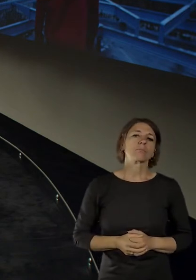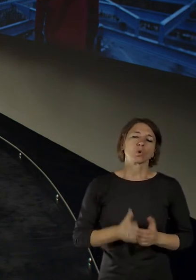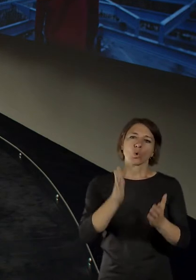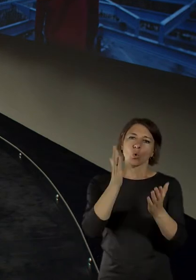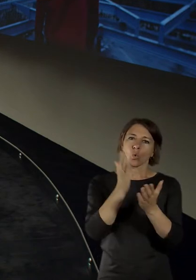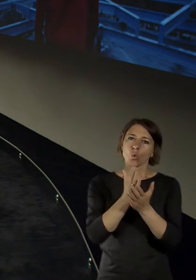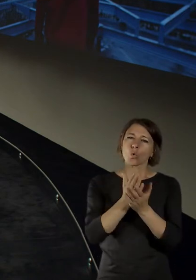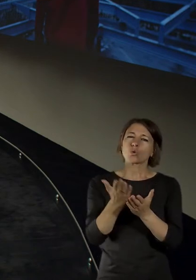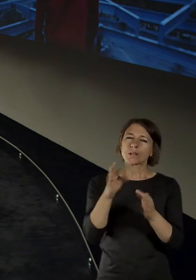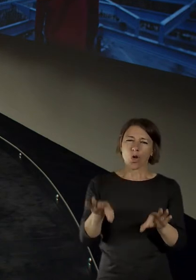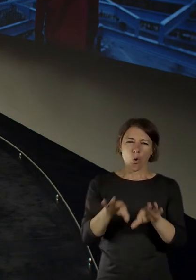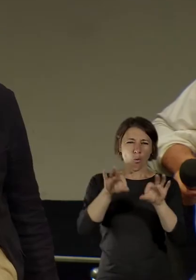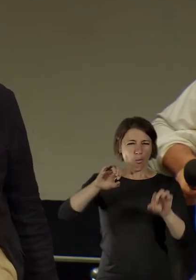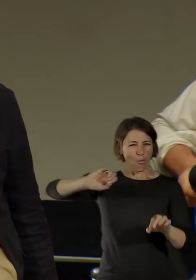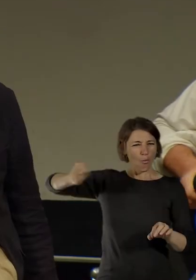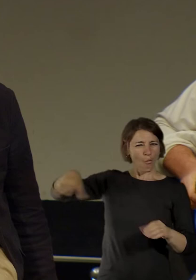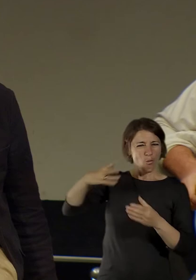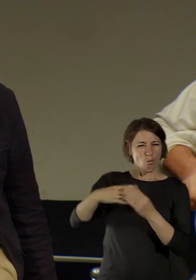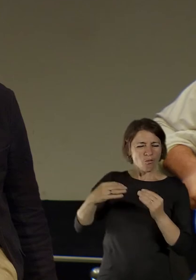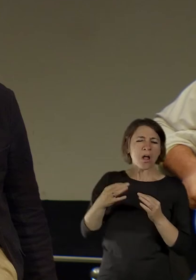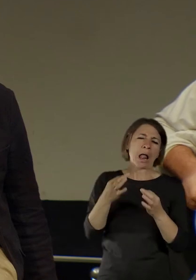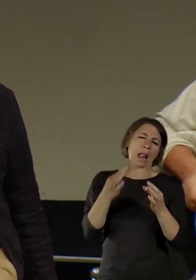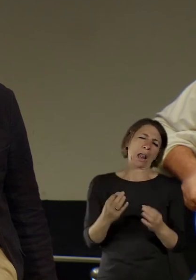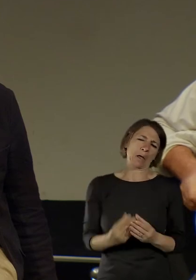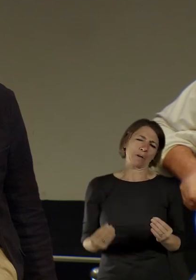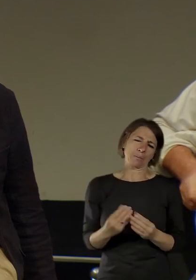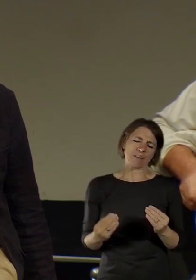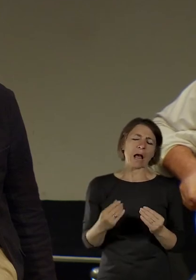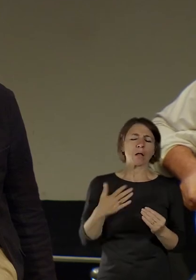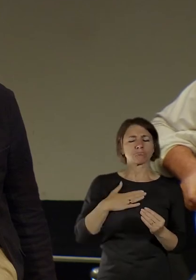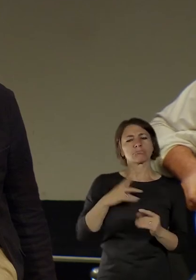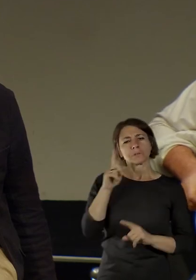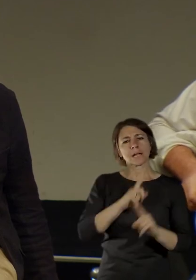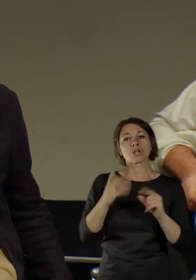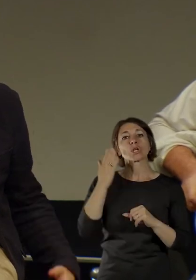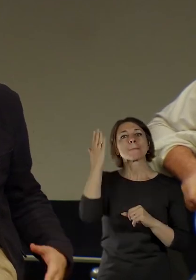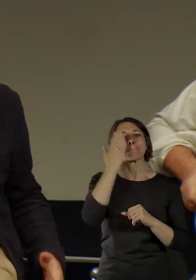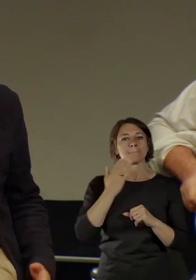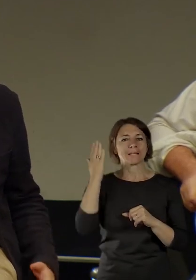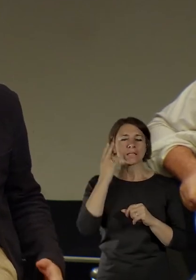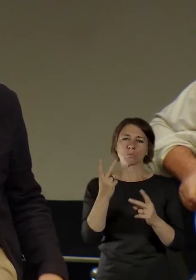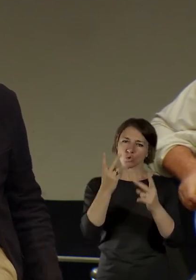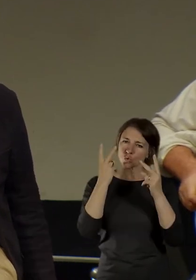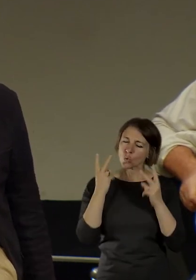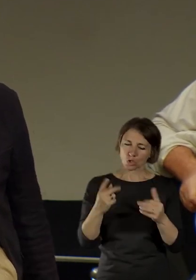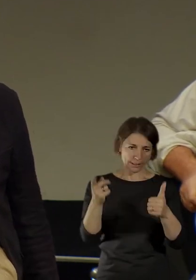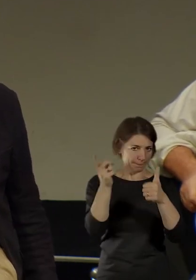okrajově v prezentaci. Ale my si myslíme, že hodně zásadní je chránit otevřenou krajinu.